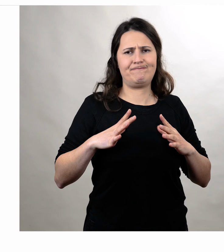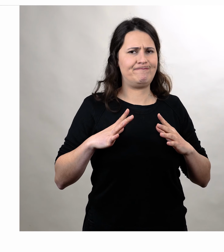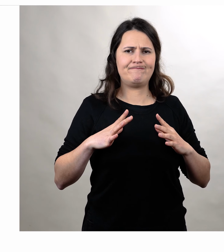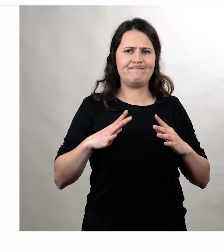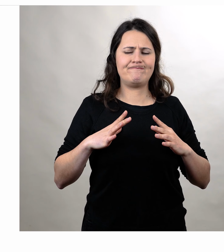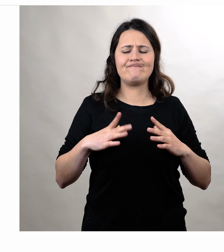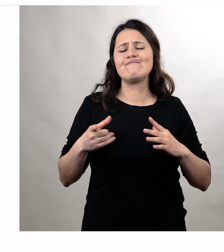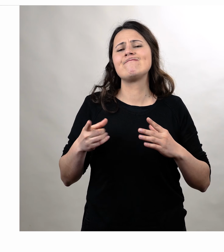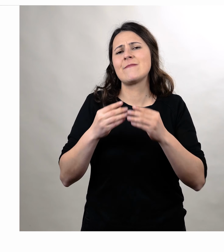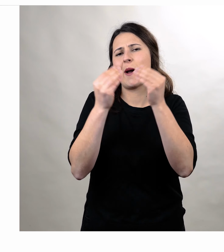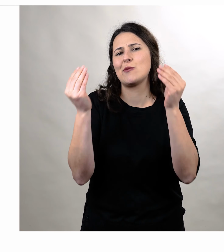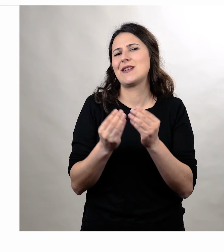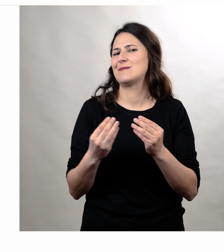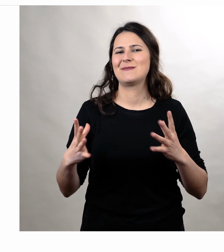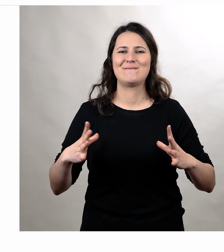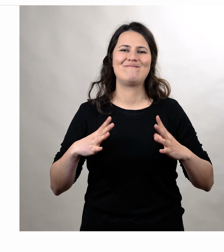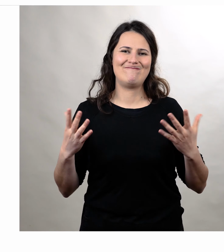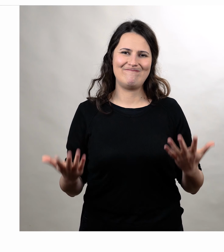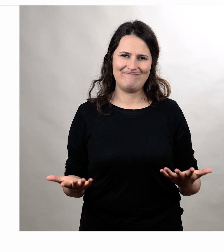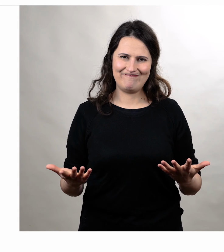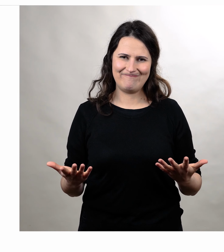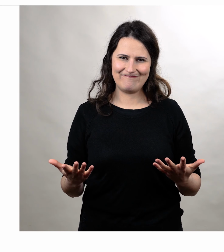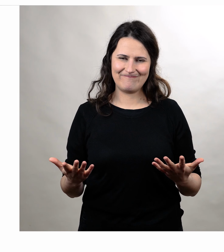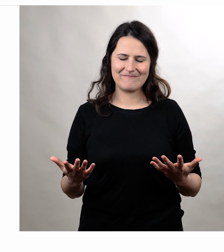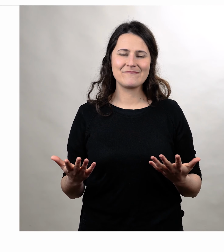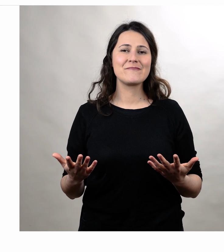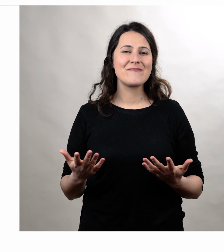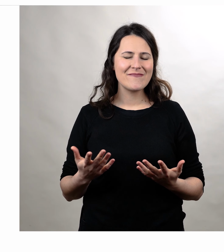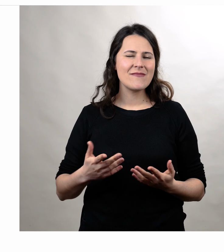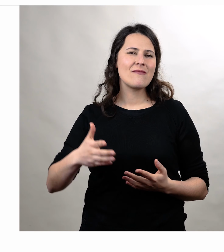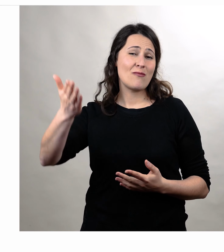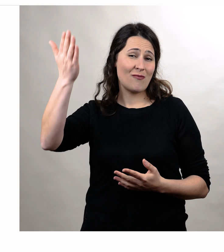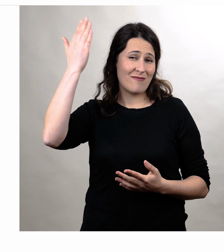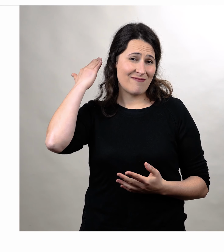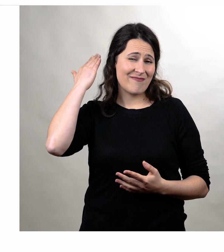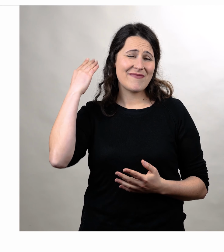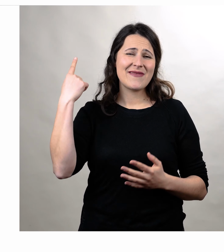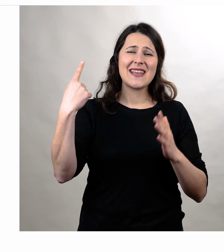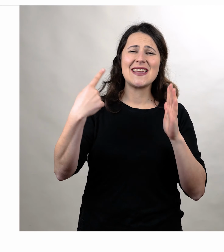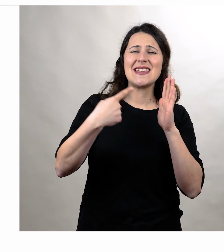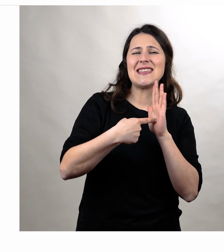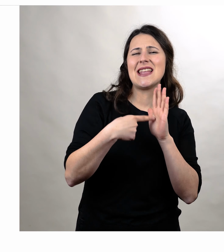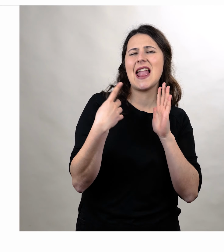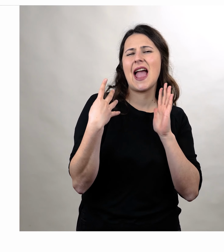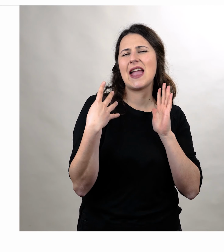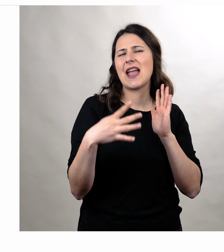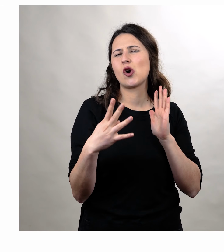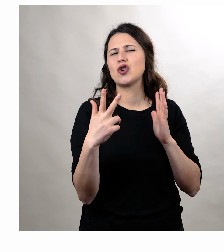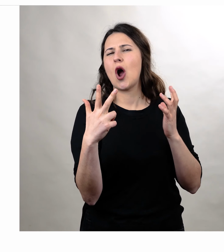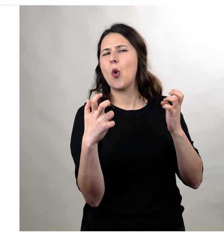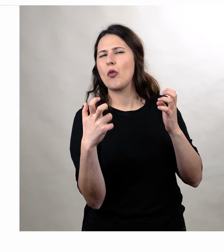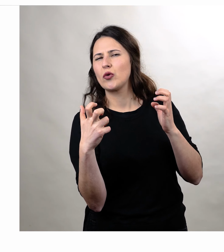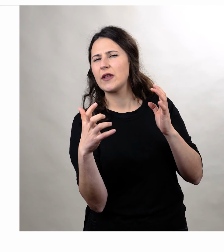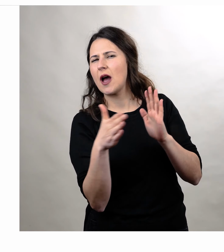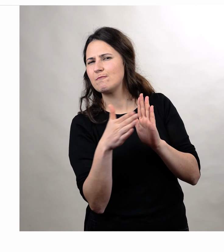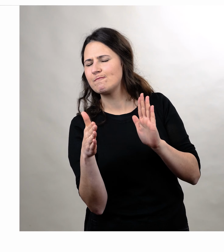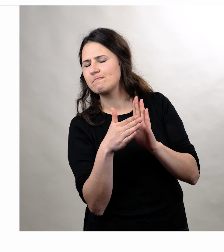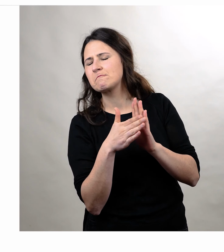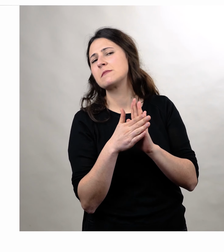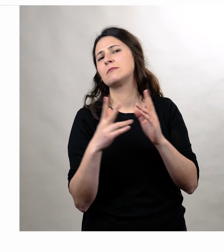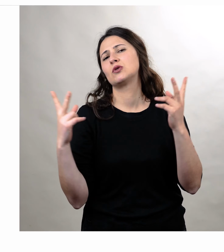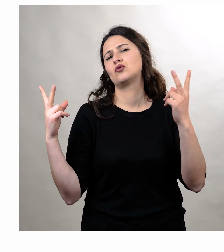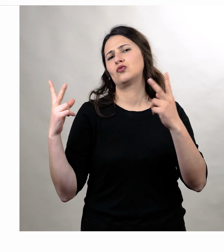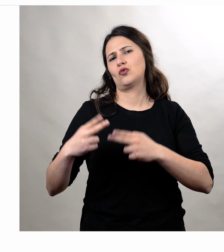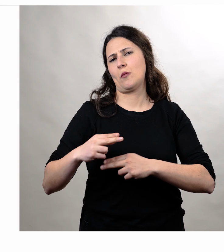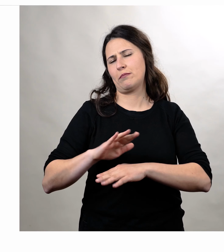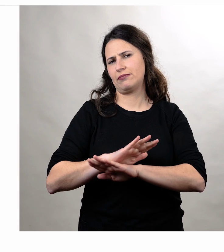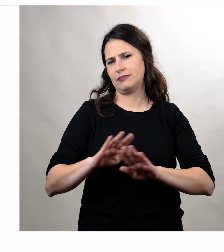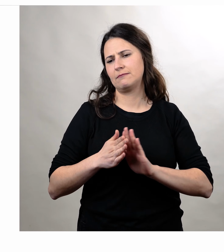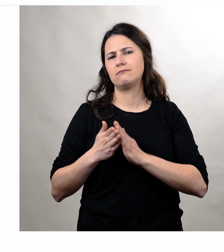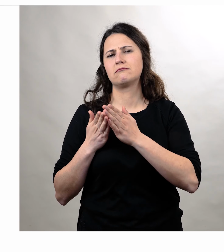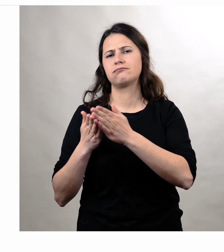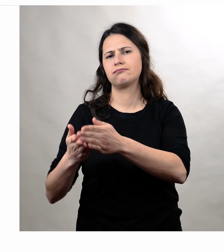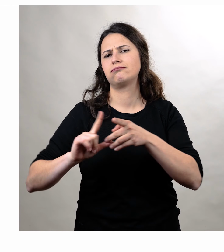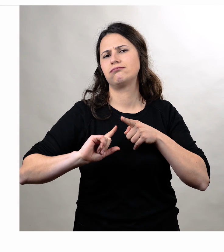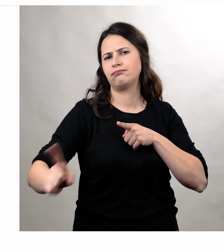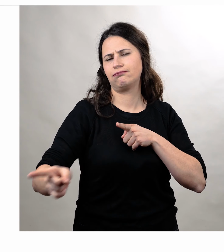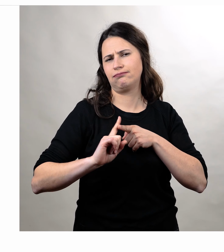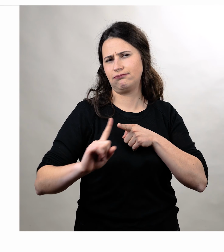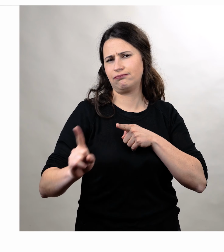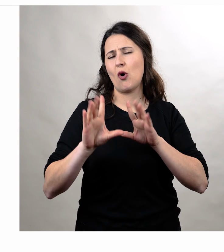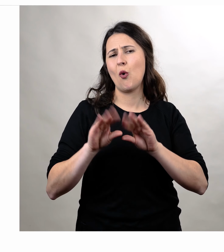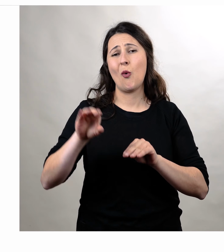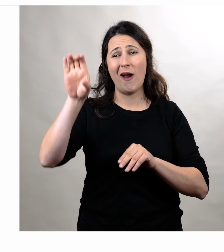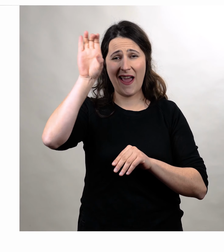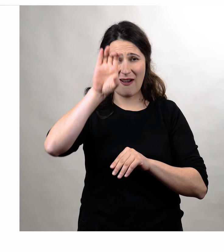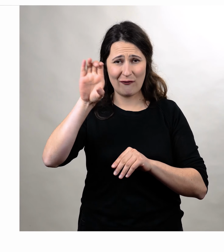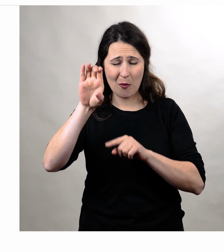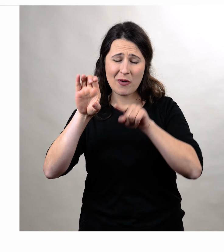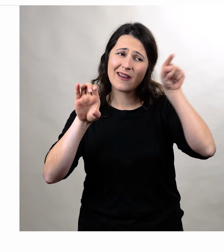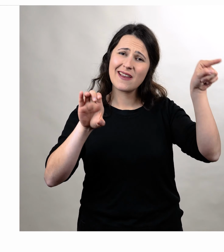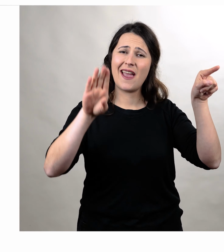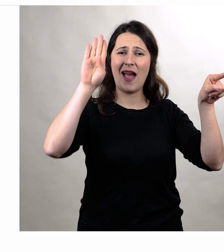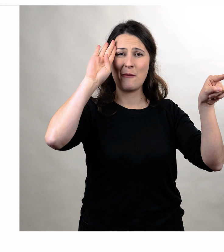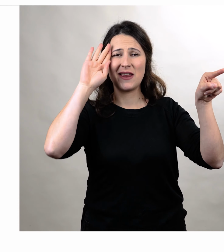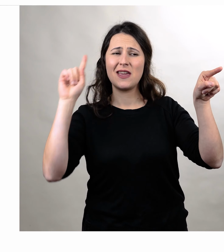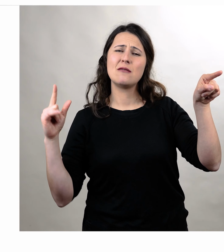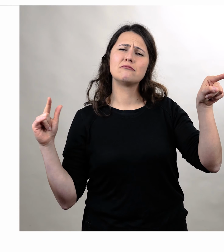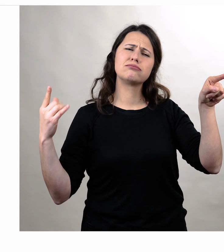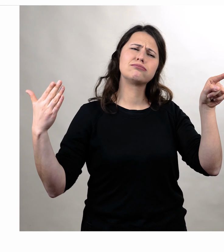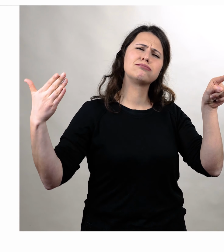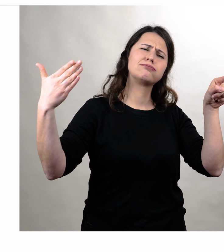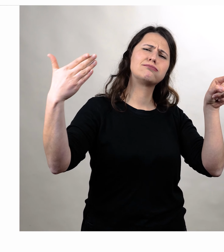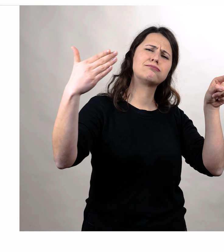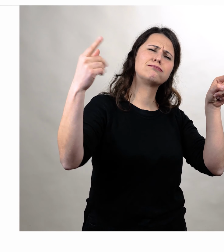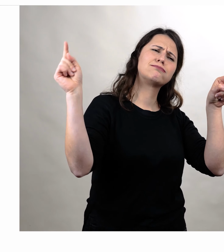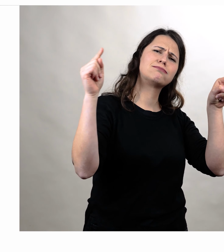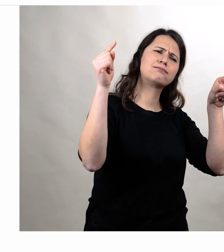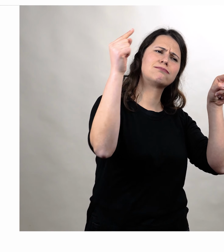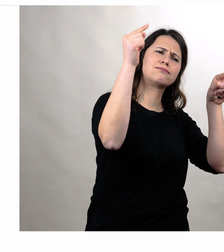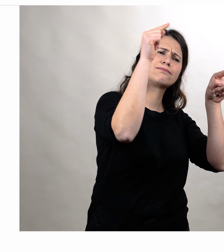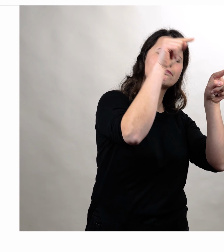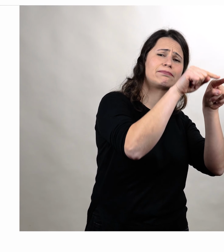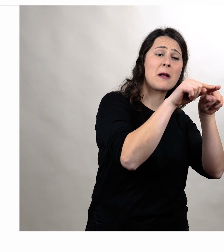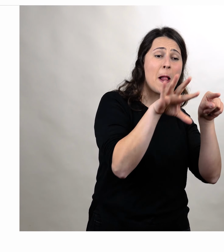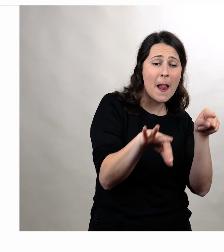Οι υπηρεσίες υπερατλαντικών δρομολογίων για επιβάτες σταμάτησαν τη δεκαετία του 1980. Εξαίρεση αποτελούσε μια Βρετανική ναυτιλιακή εταιρεία.